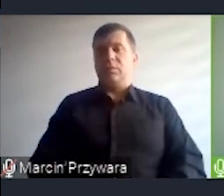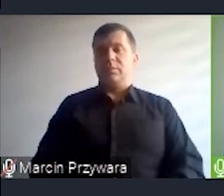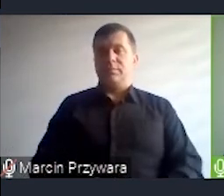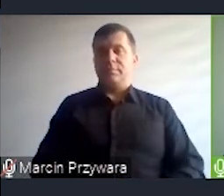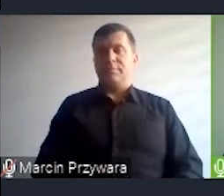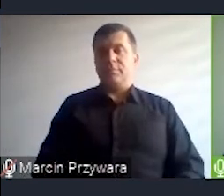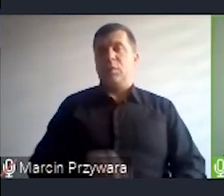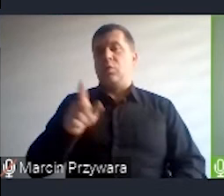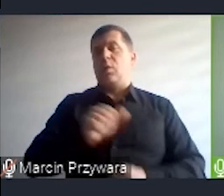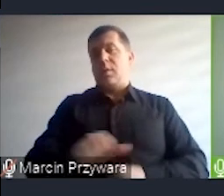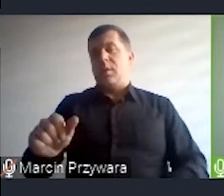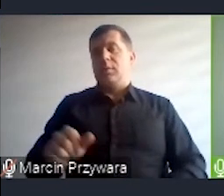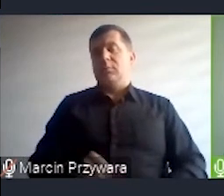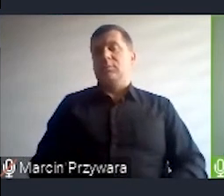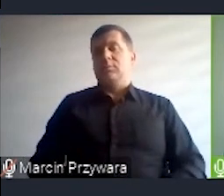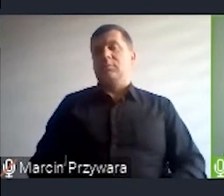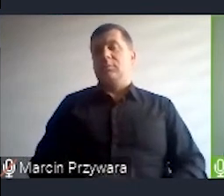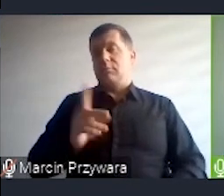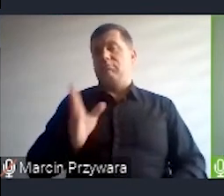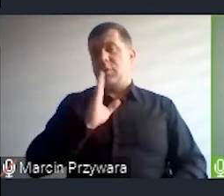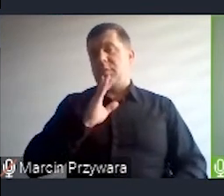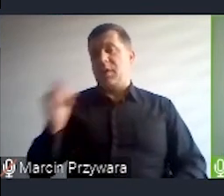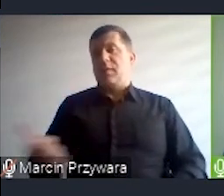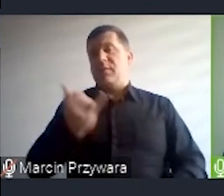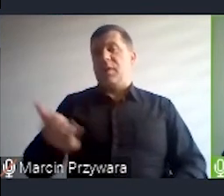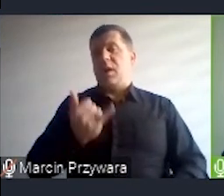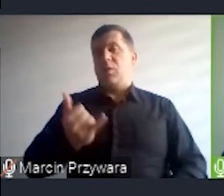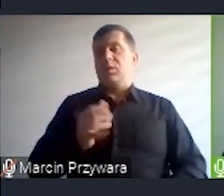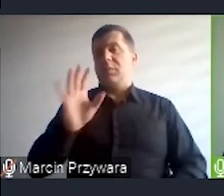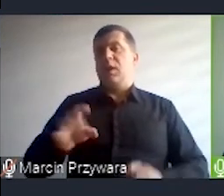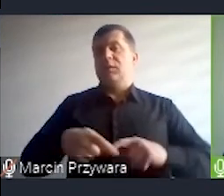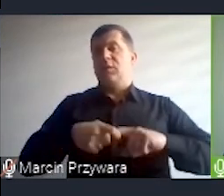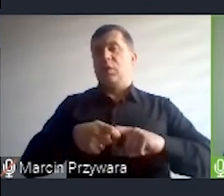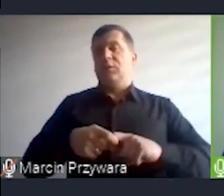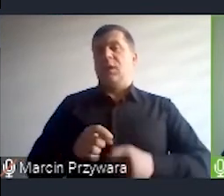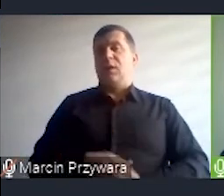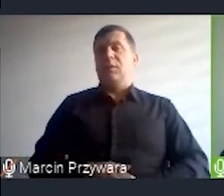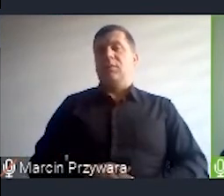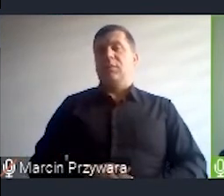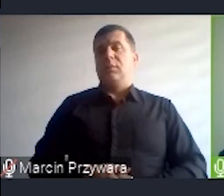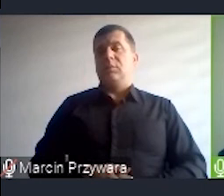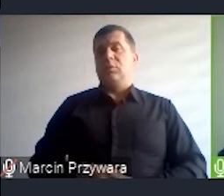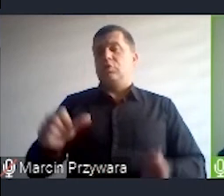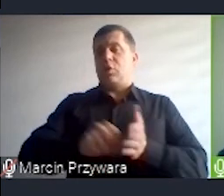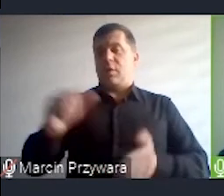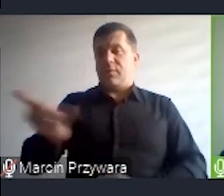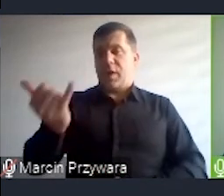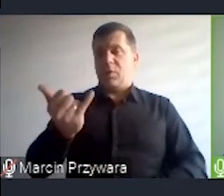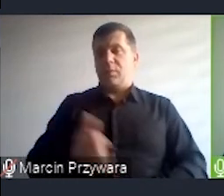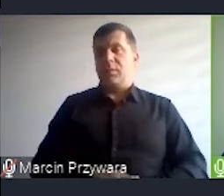I to jest taki wymiar trwałości związany z środkami trwałymi, takiej trwałości,